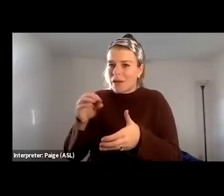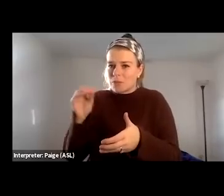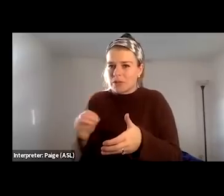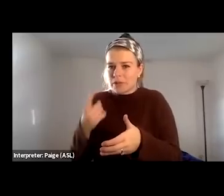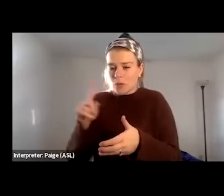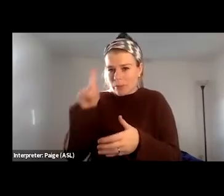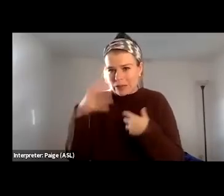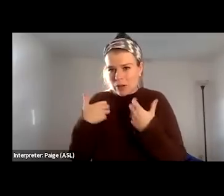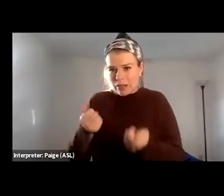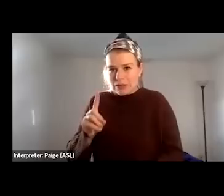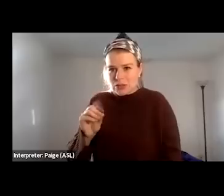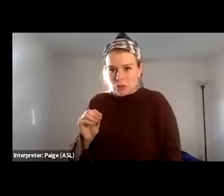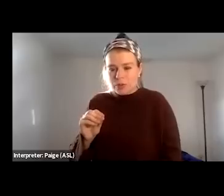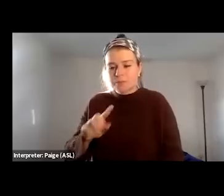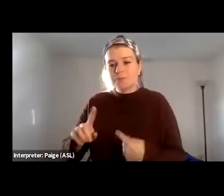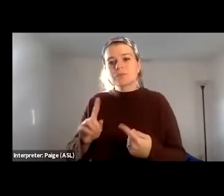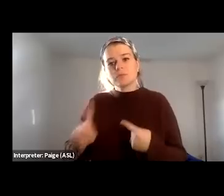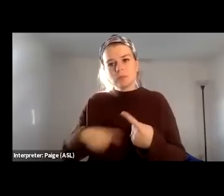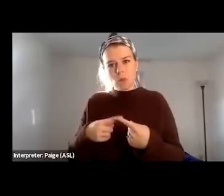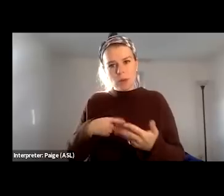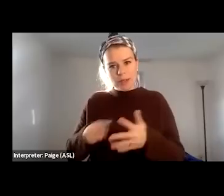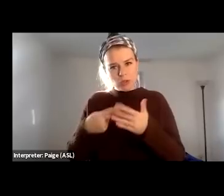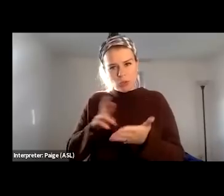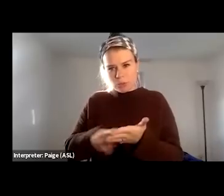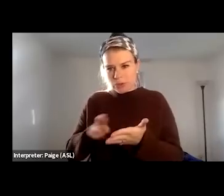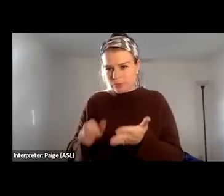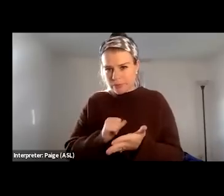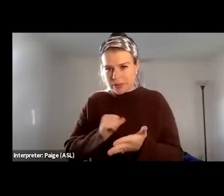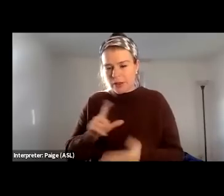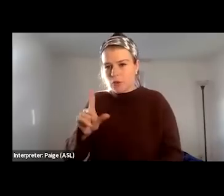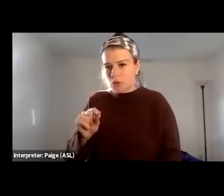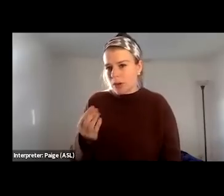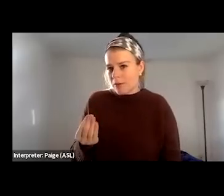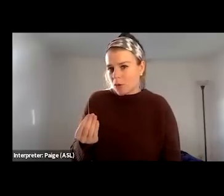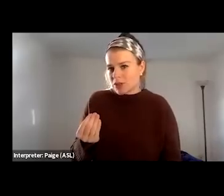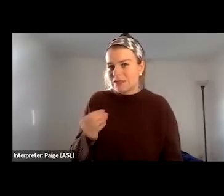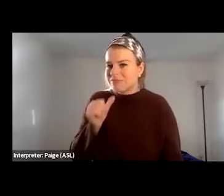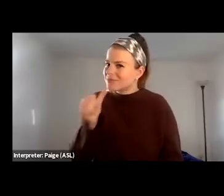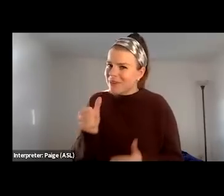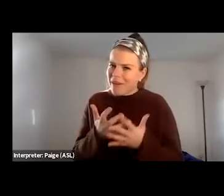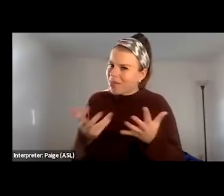A pesar de todo, cuando comencé mi investigación en 2014, no se había hecho sobre este tema,